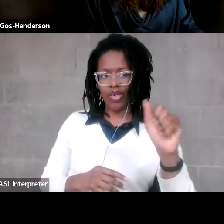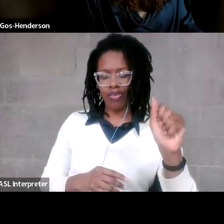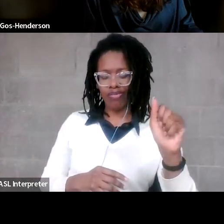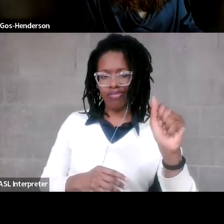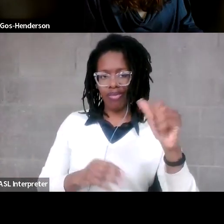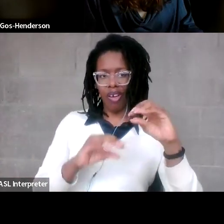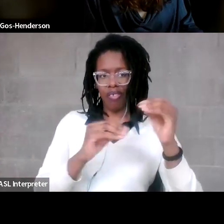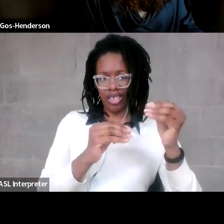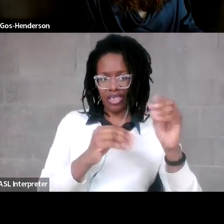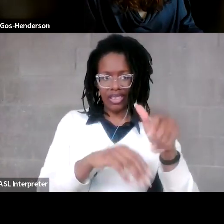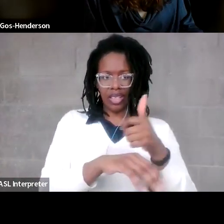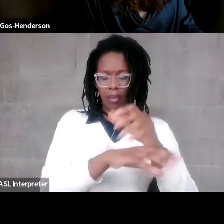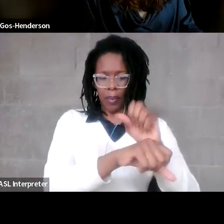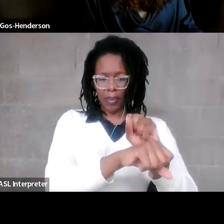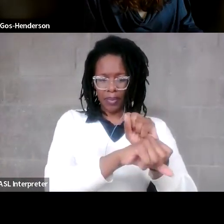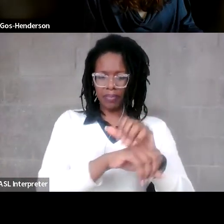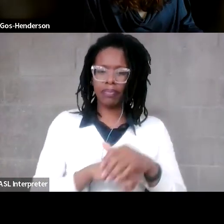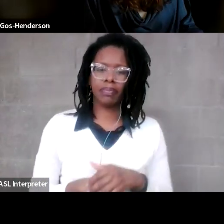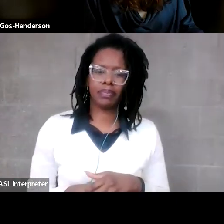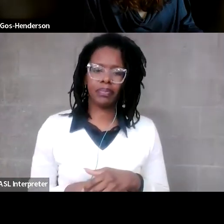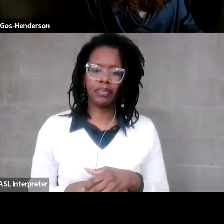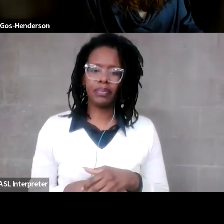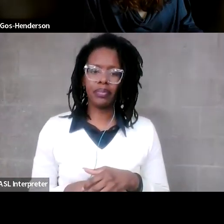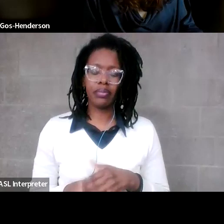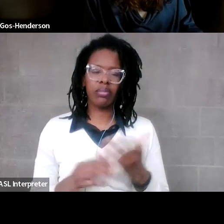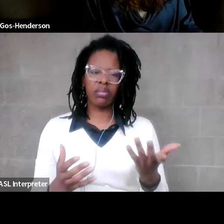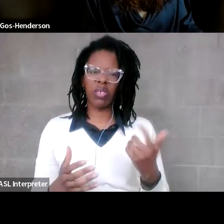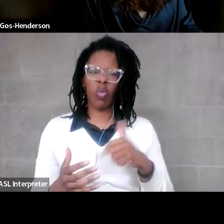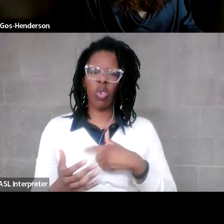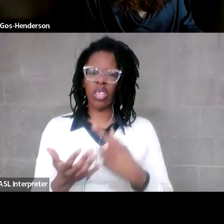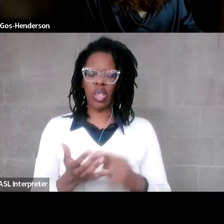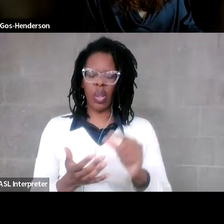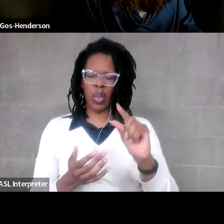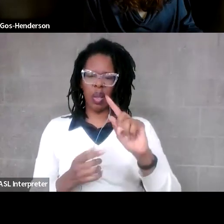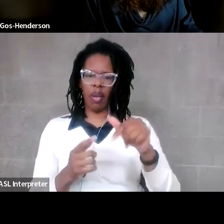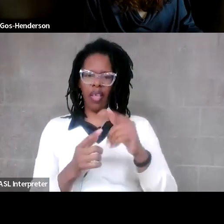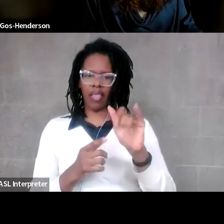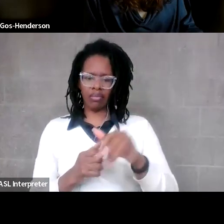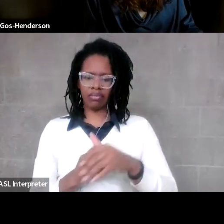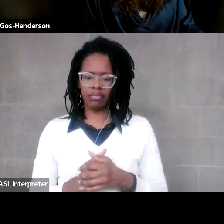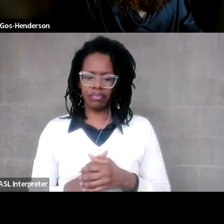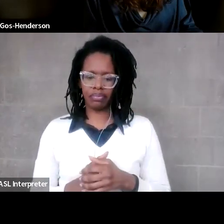para hacer una cita. Y queríamos hablar un poco sobre eso sabiendo que...